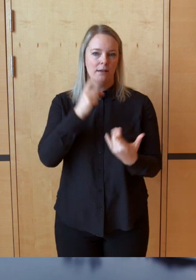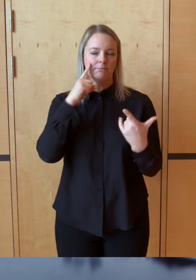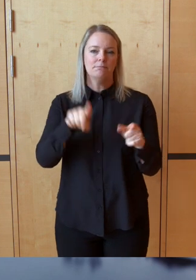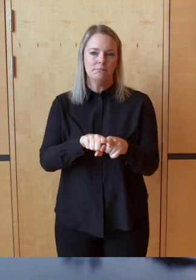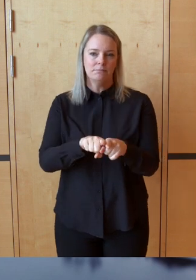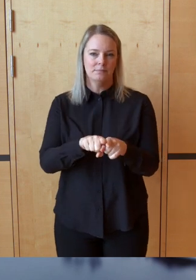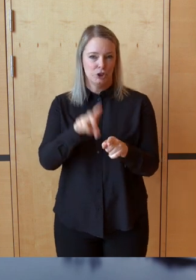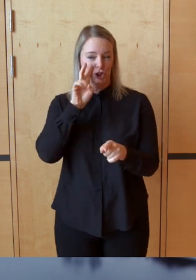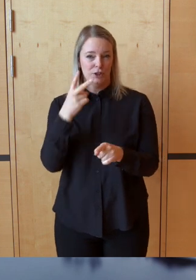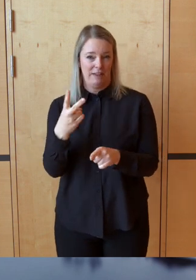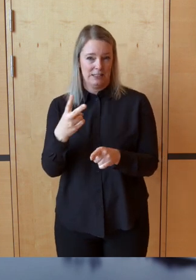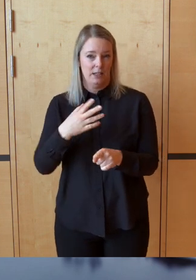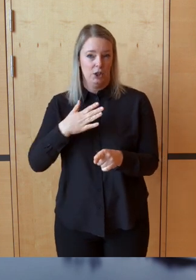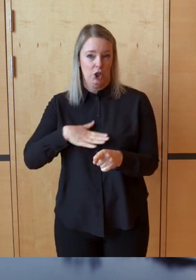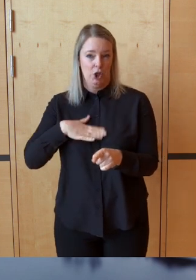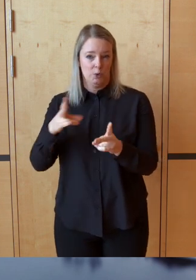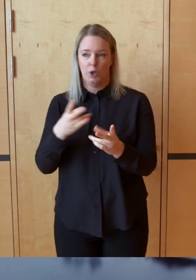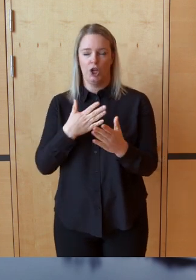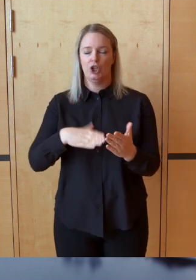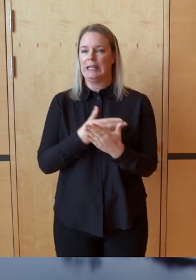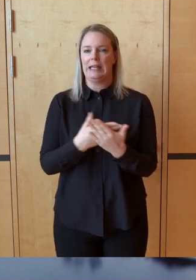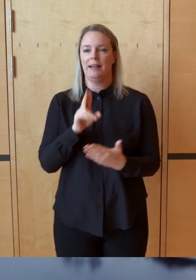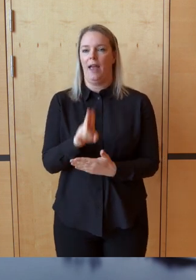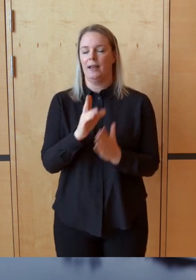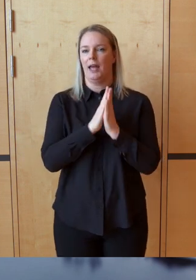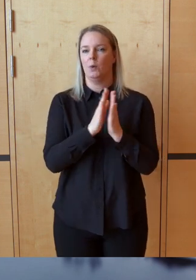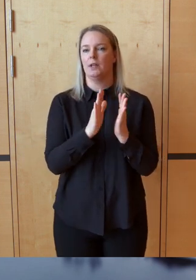Titta Ring detta religionsfrihet Tack för ordet